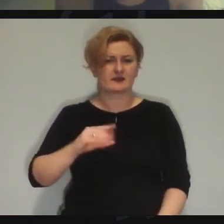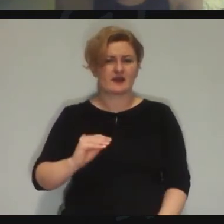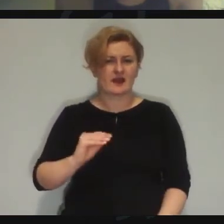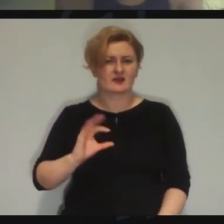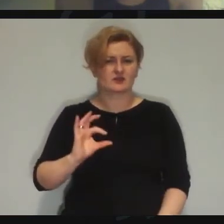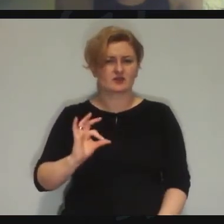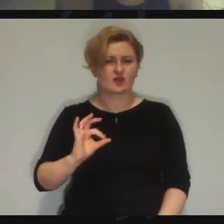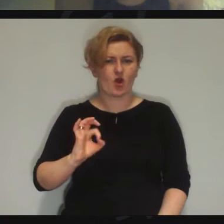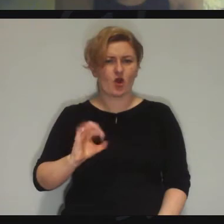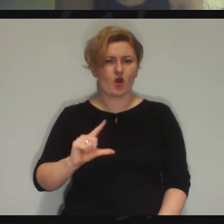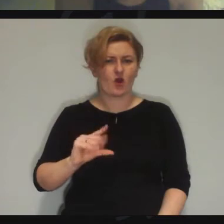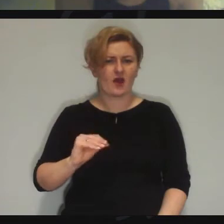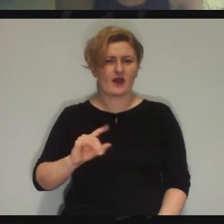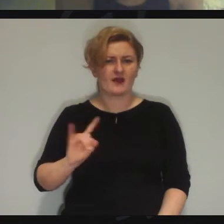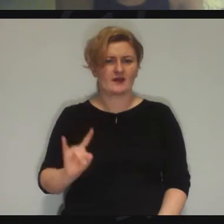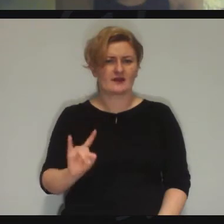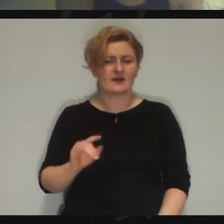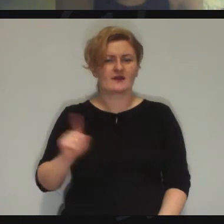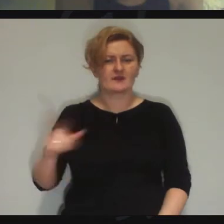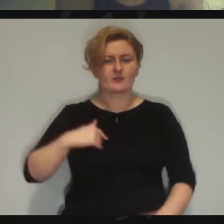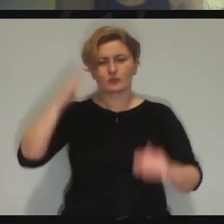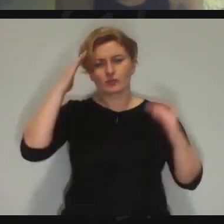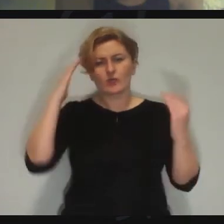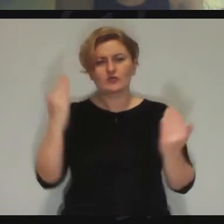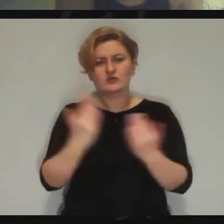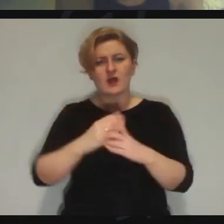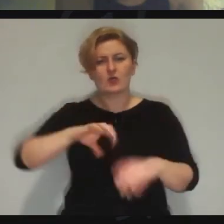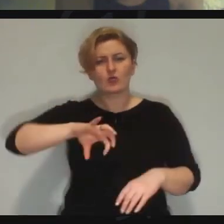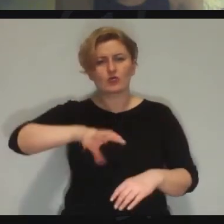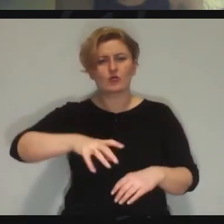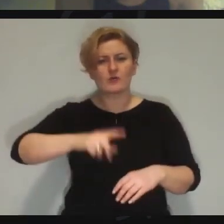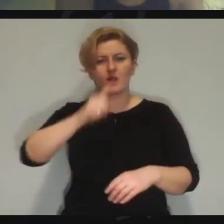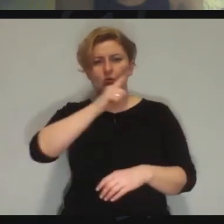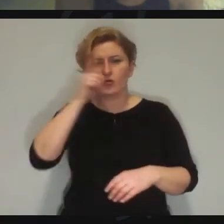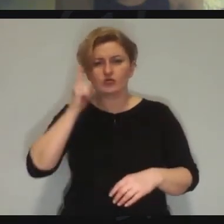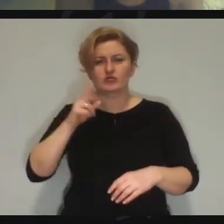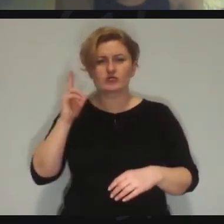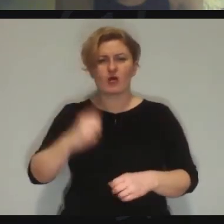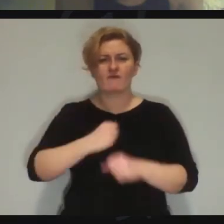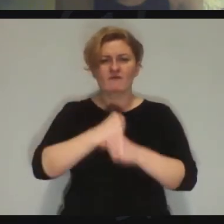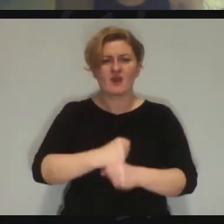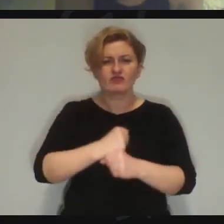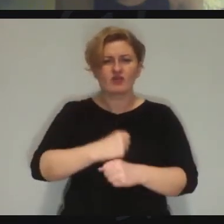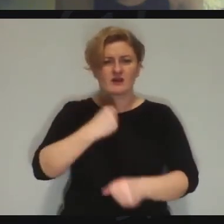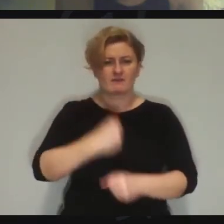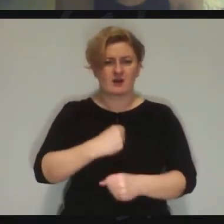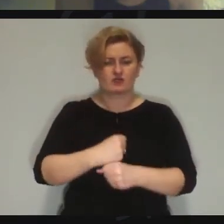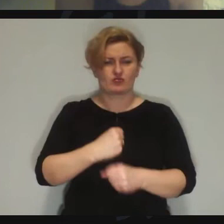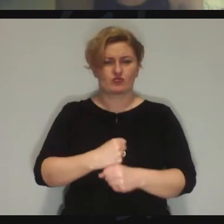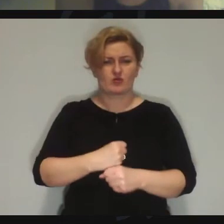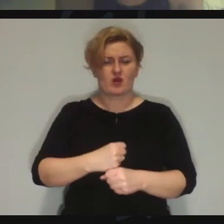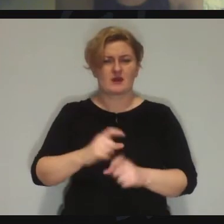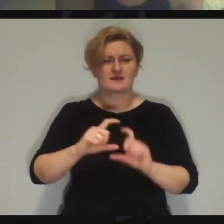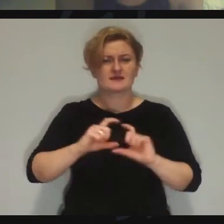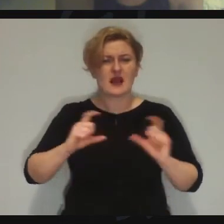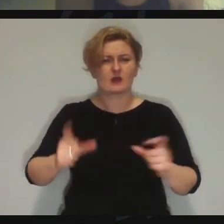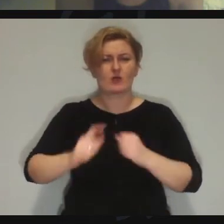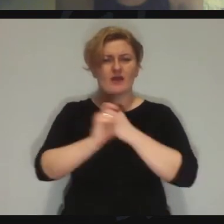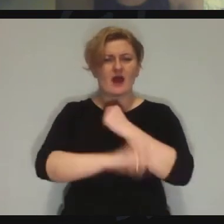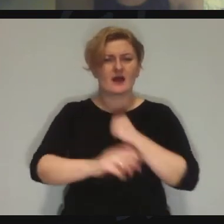Na takich kursach poznałam grupę ludzi pracujących w więzieniu, poprawczakach, ale w ramach projektów.